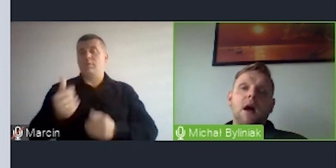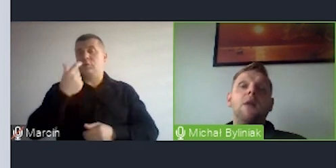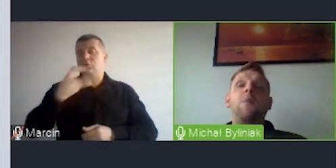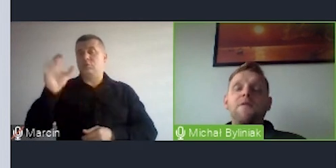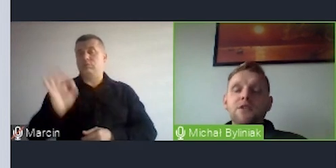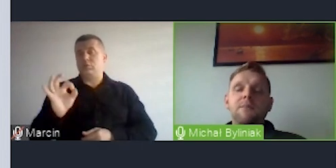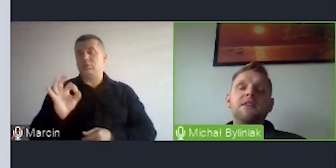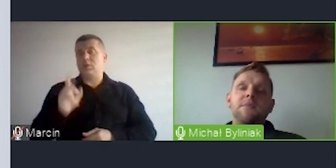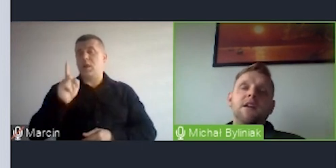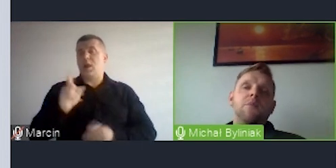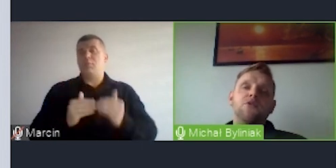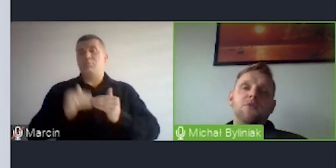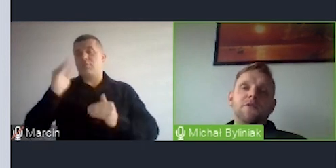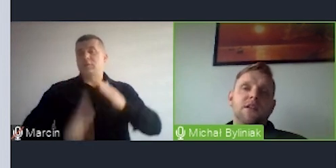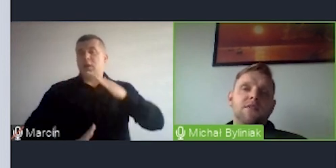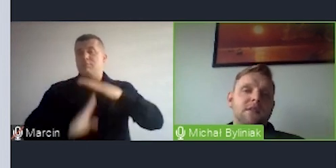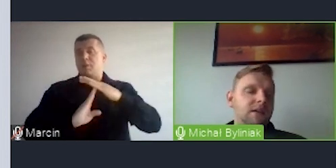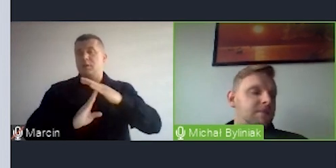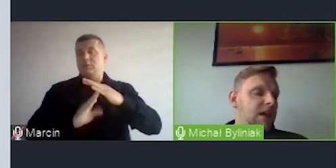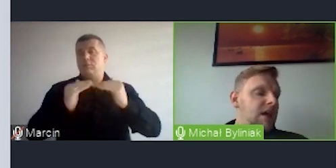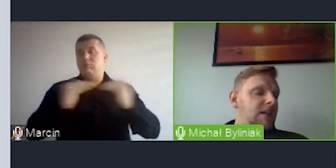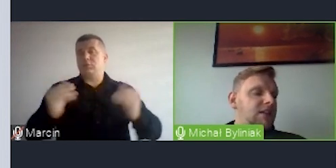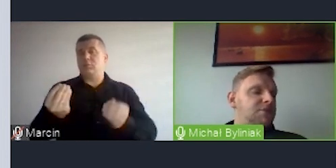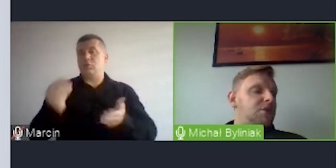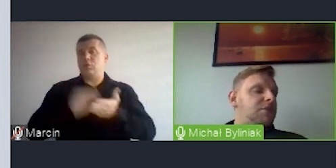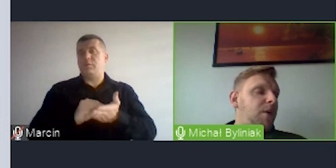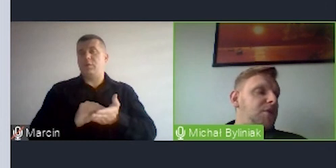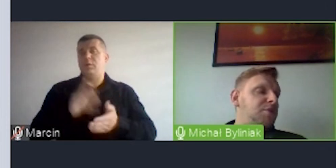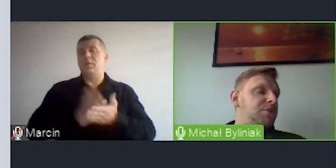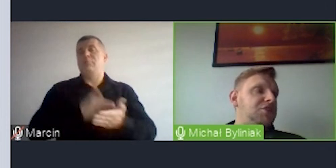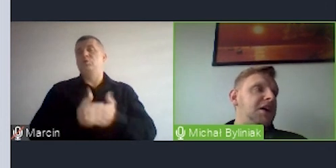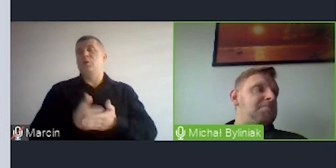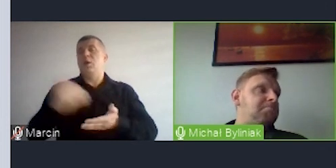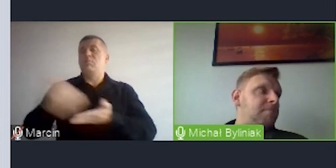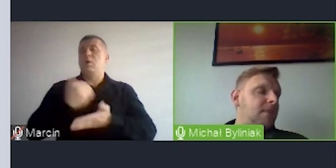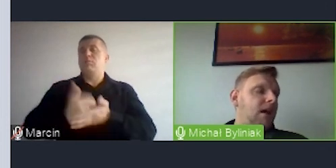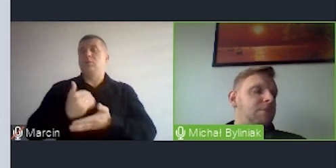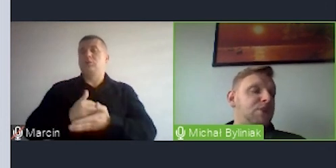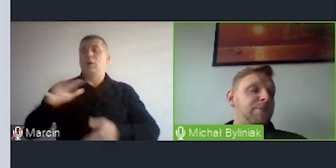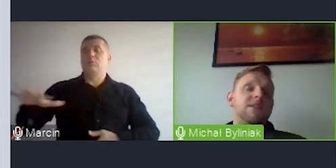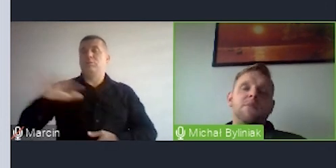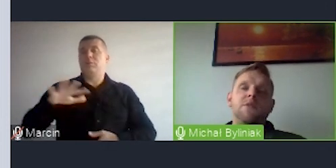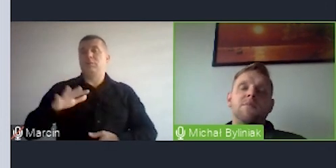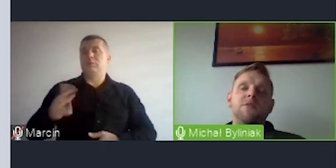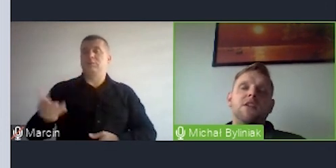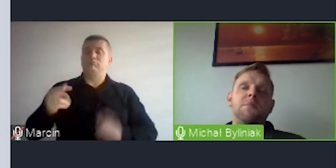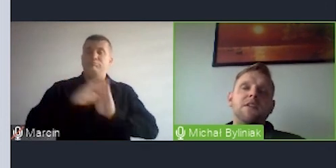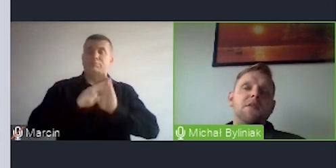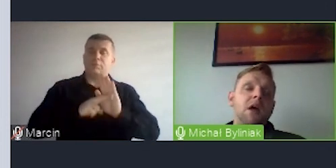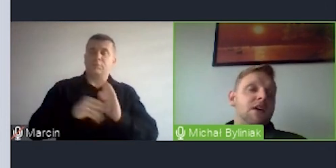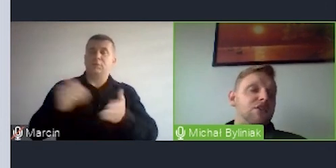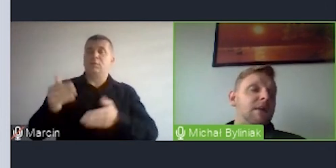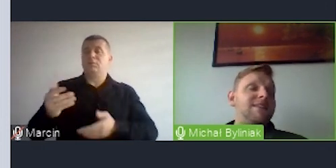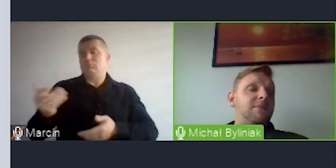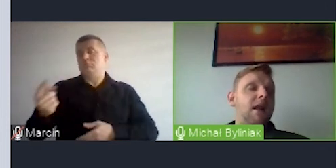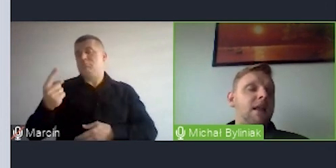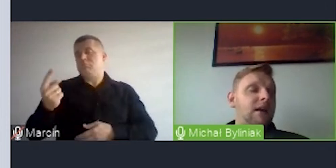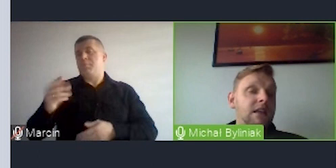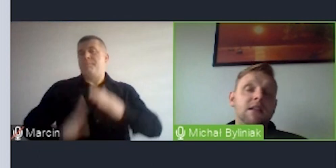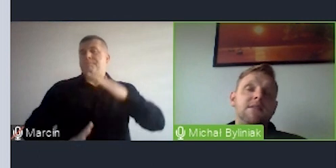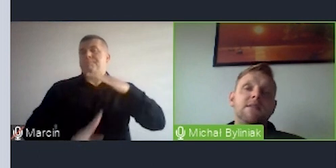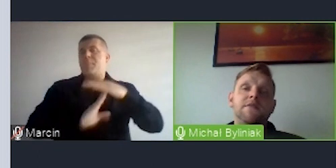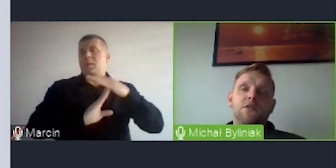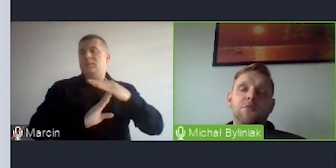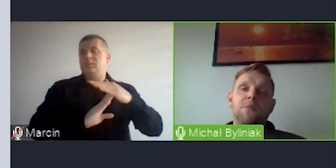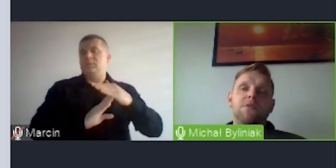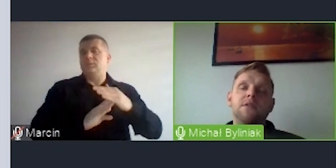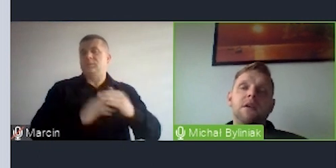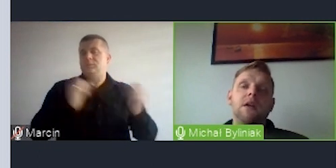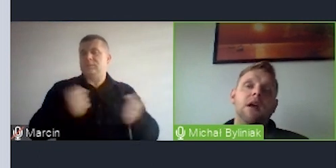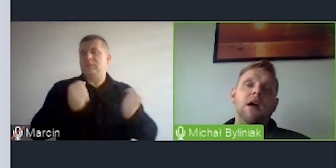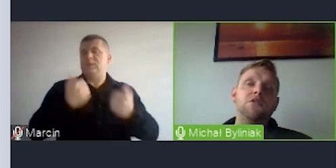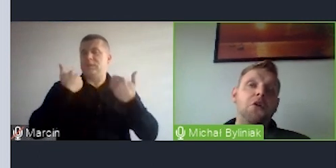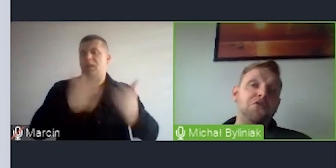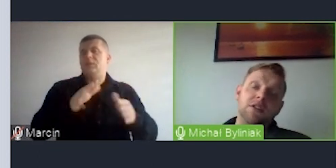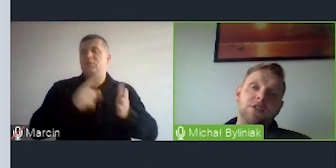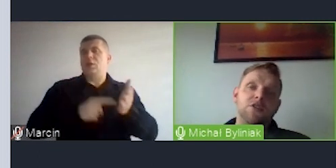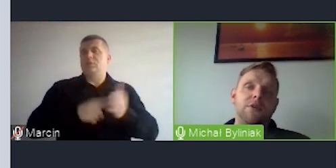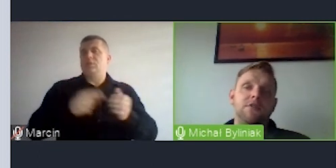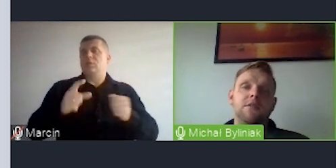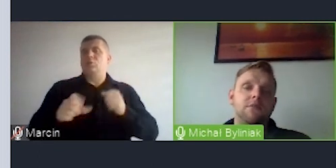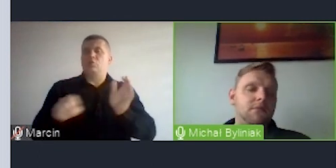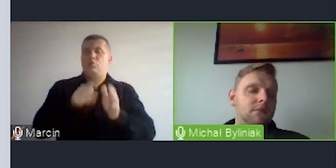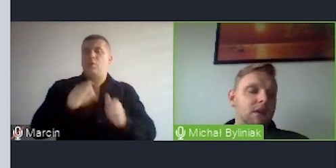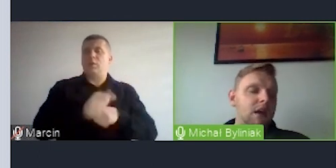kiedy na przykład pomoc publiczna, przepisy pomocy publicznej powiedzą, że maksymalna intensywność pomocy to 70%,.